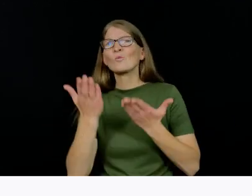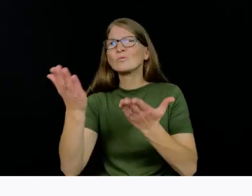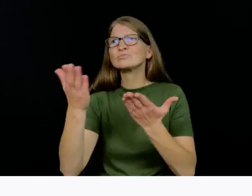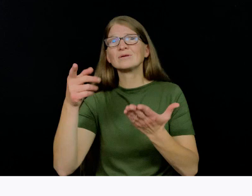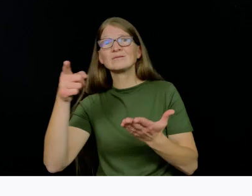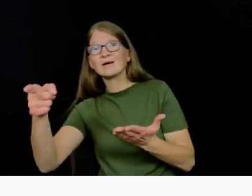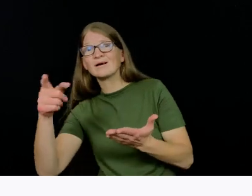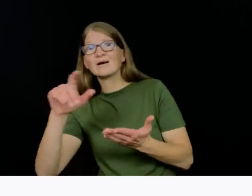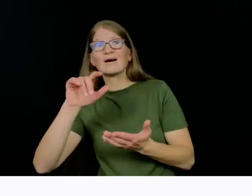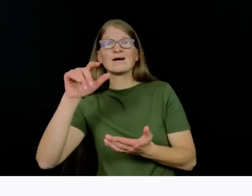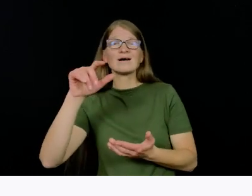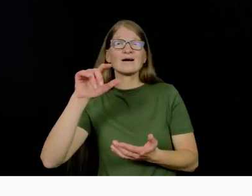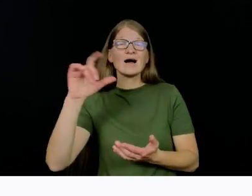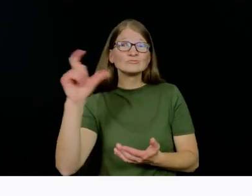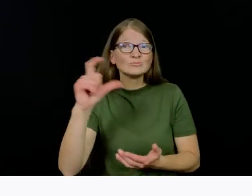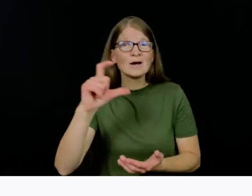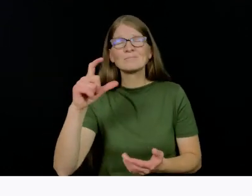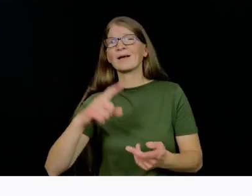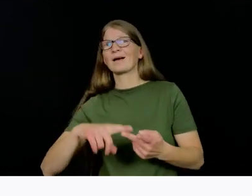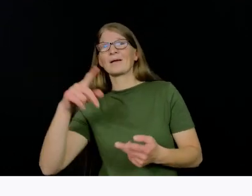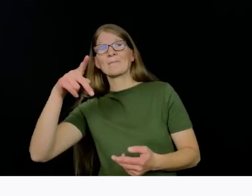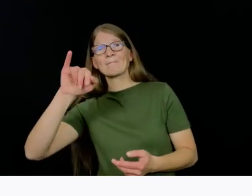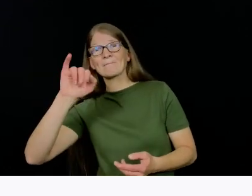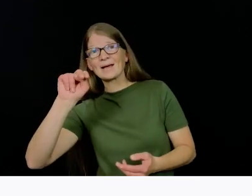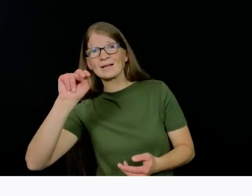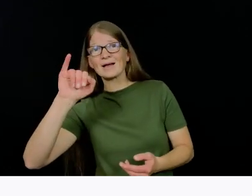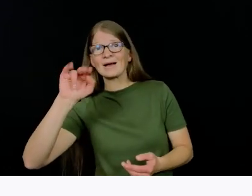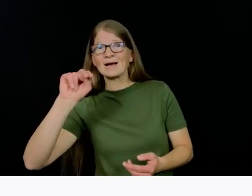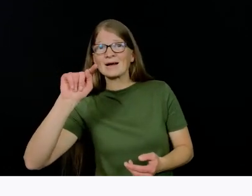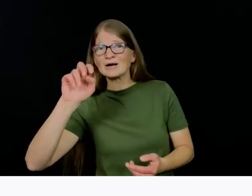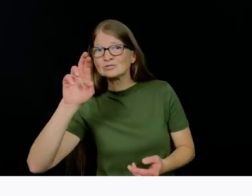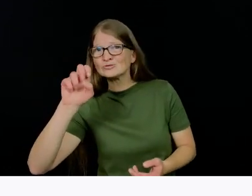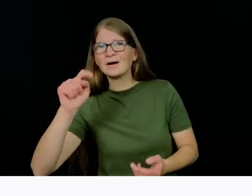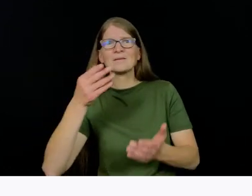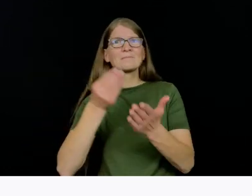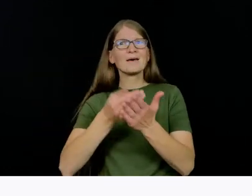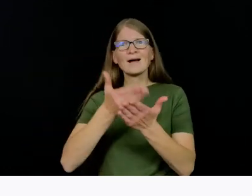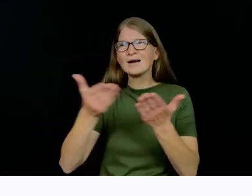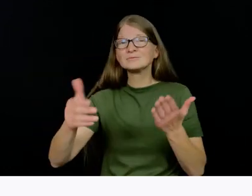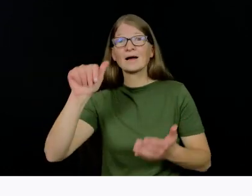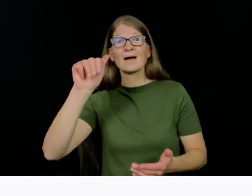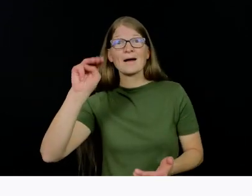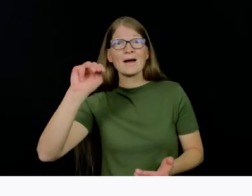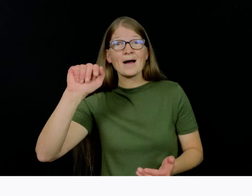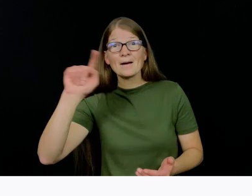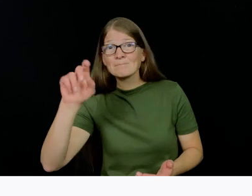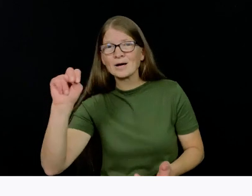سلع على Amazon وغيرها الكثير لم يكن هناك قَط هذا الكم من الخيارات والمنافسة